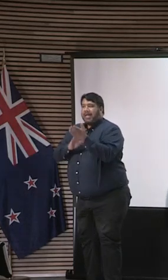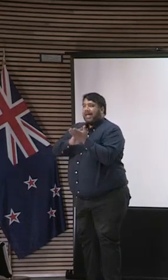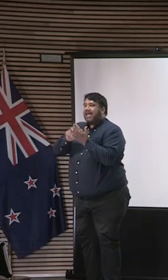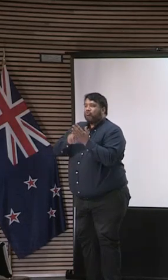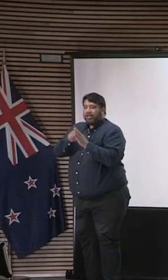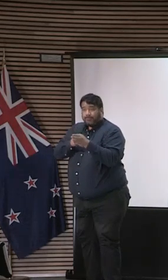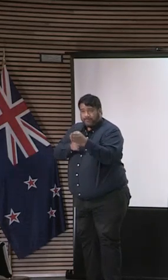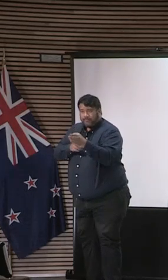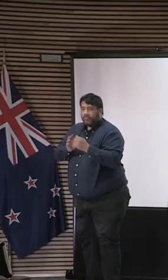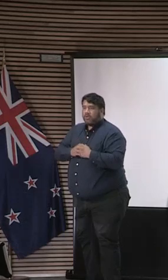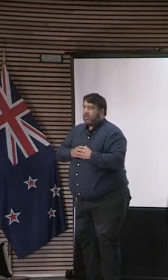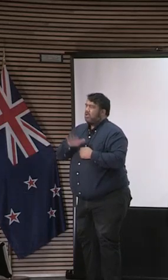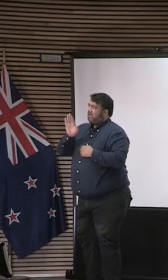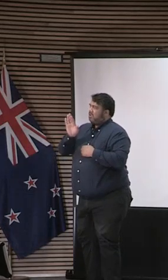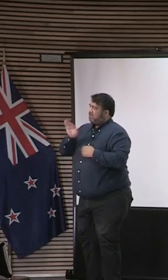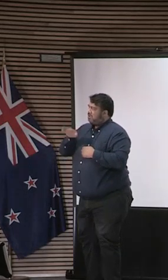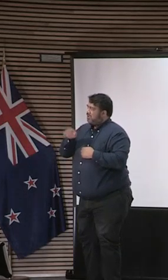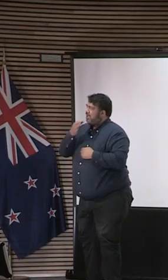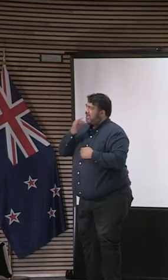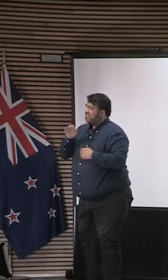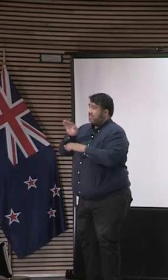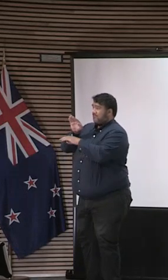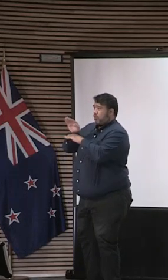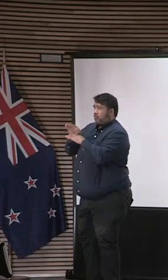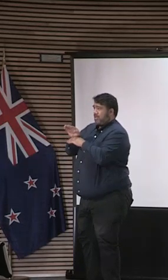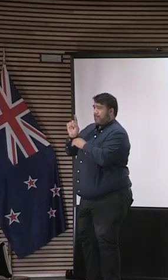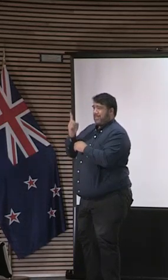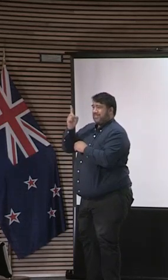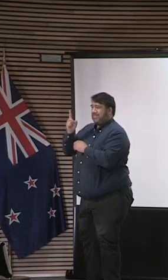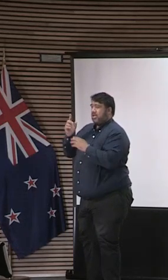pai matou. KAUPAPA: He maha nga tau inaianei, kua korero mai koe